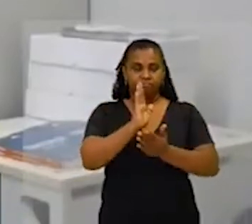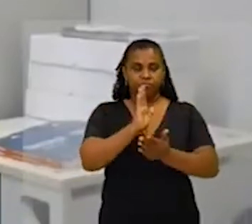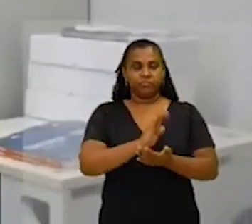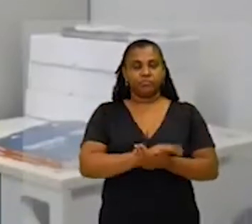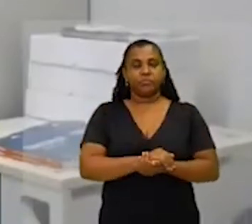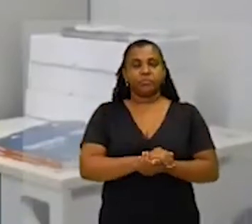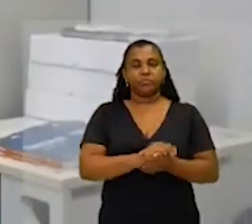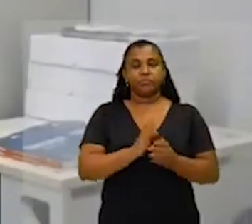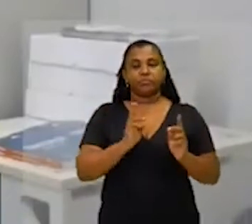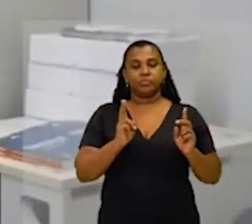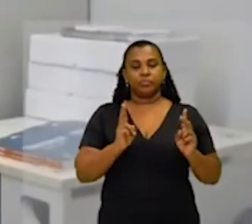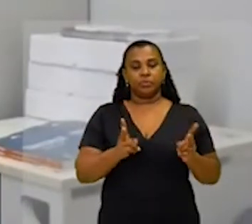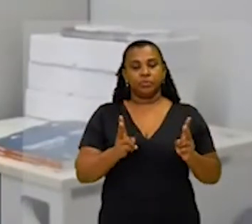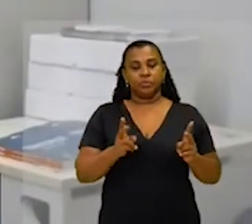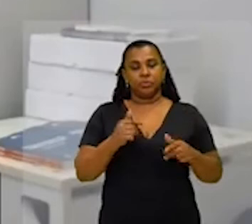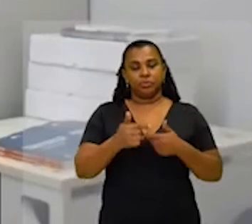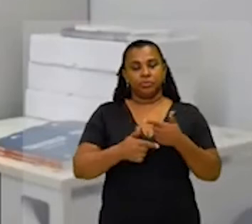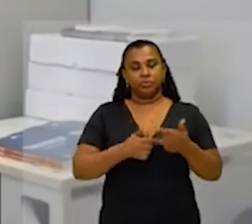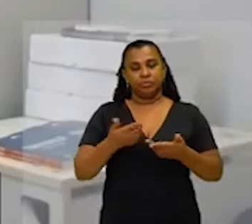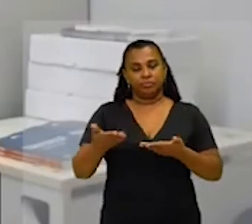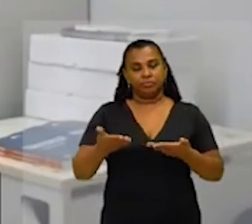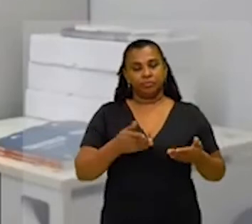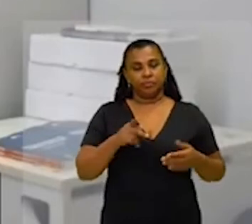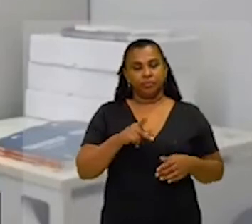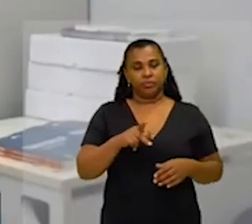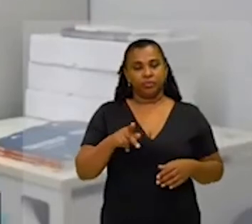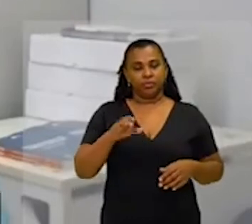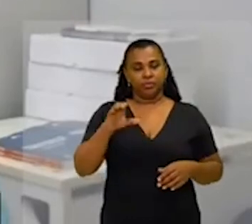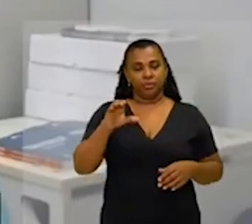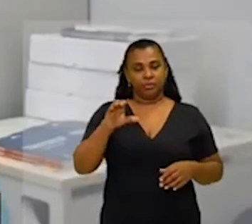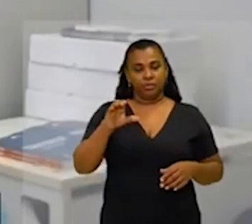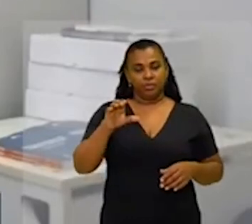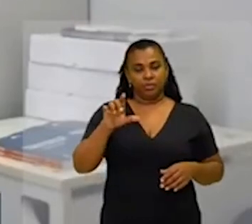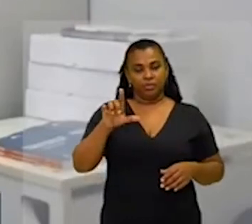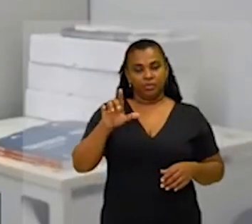eu passo a palavra então para o professor Kleber dinheiro seja bem-vindo professor